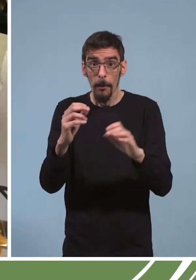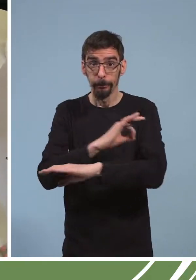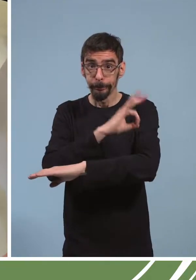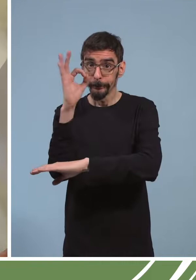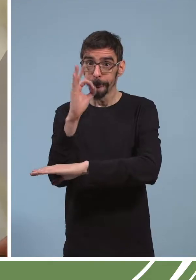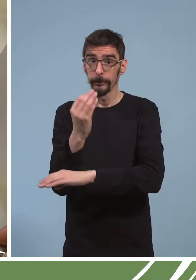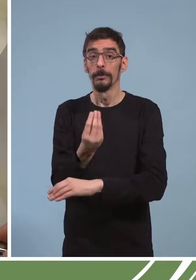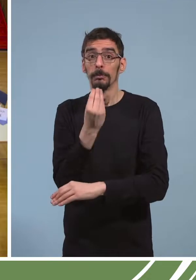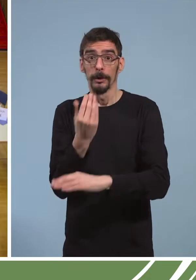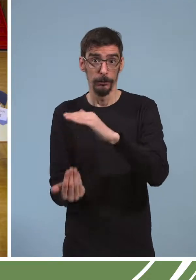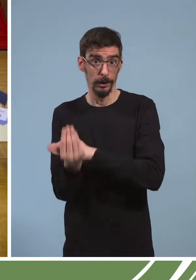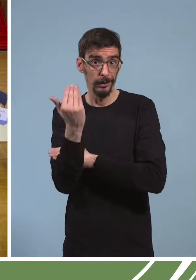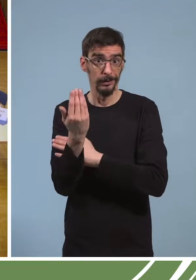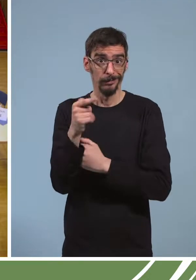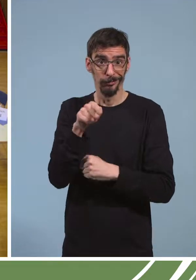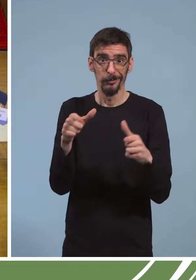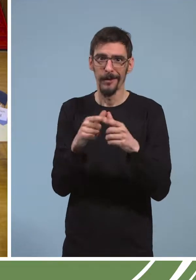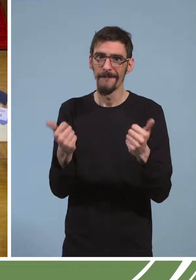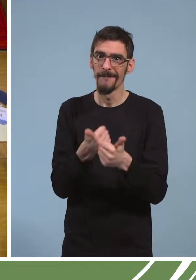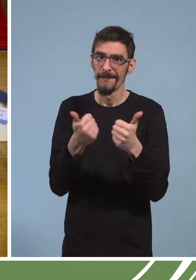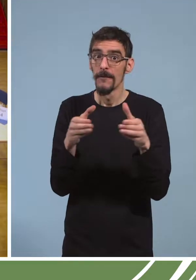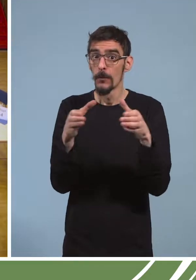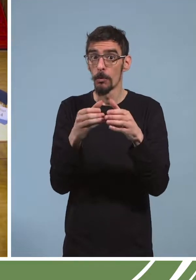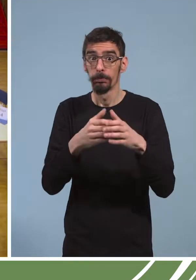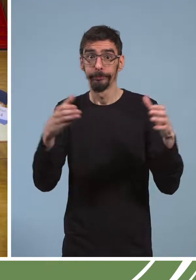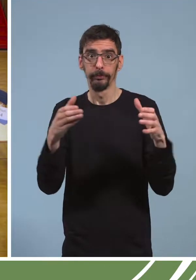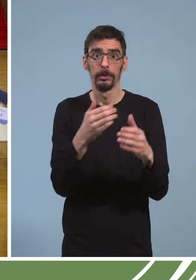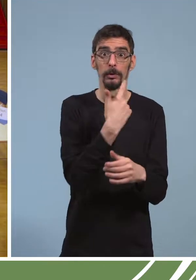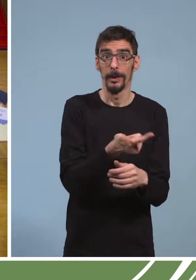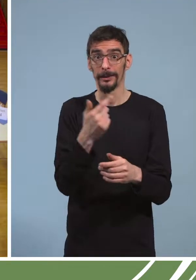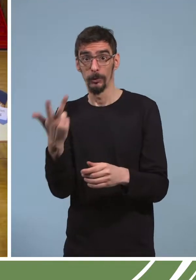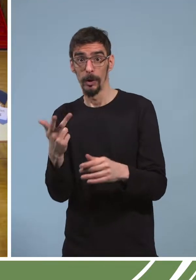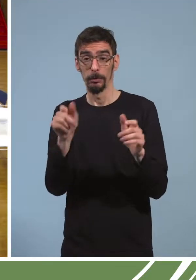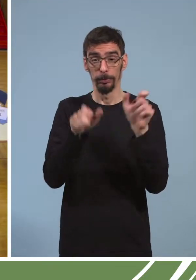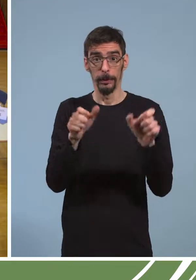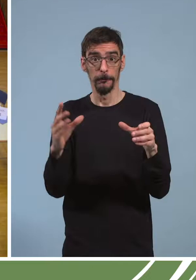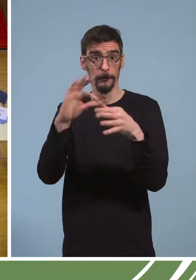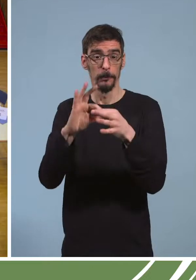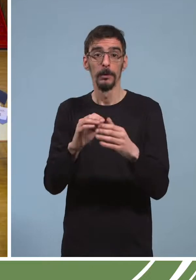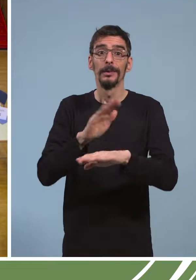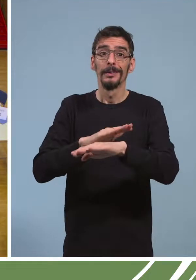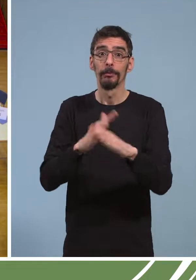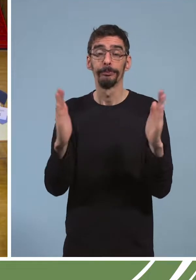Diese Methode eignet sich für große Gruppen von 20 bis 30 Teilnehmenden und dauert etwa 120 Minuten.